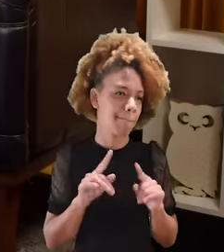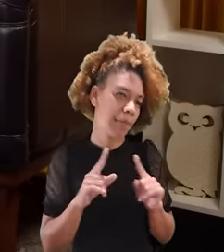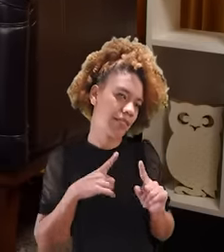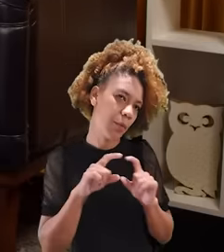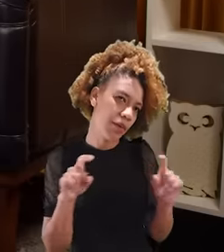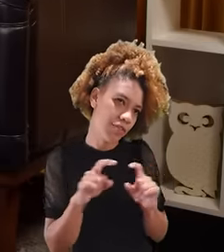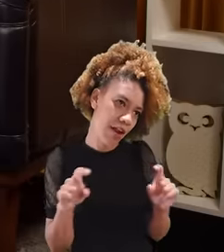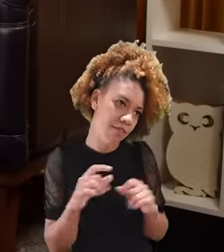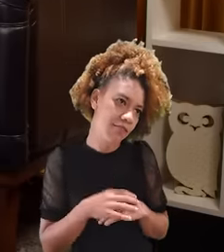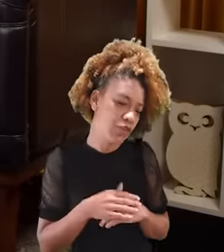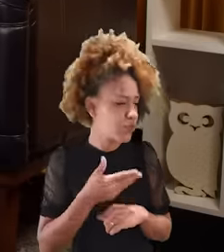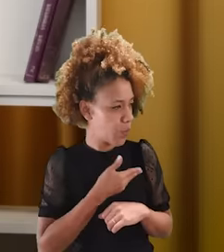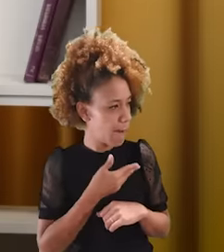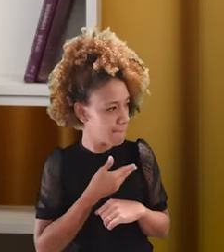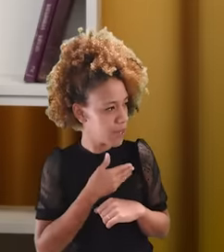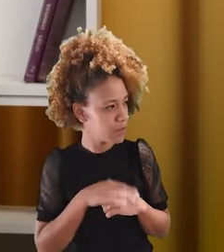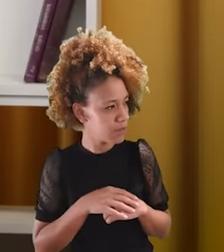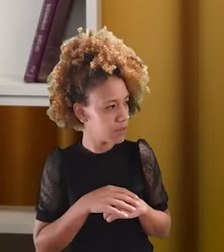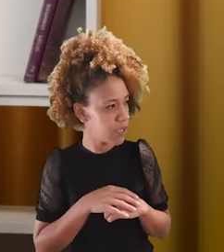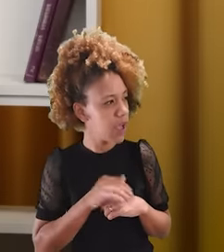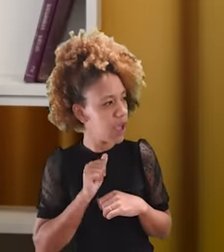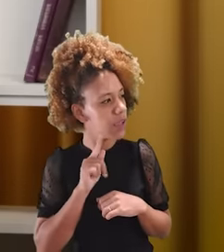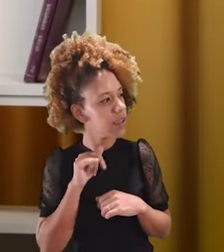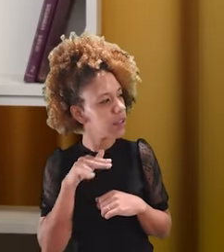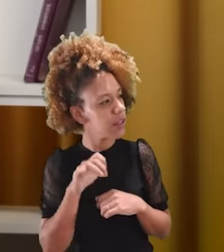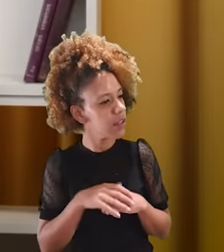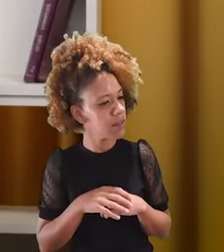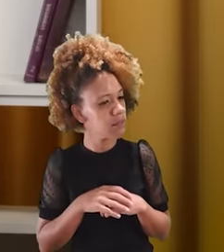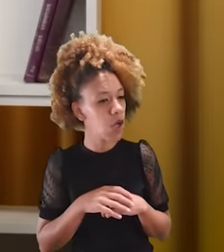uma vez um um amigo meu o adin falou isso para mim uma vez ele falou cara o seu não vale mais do que